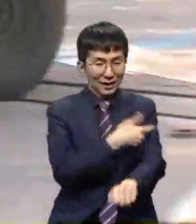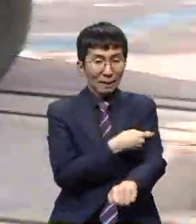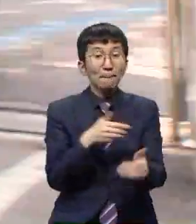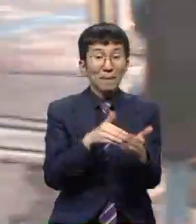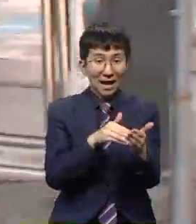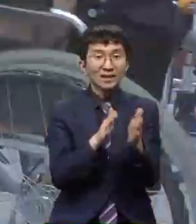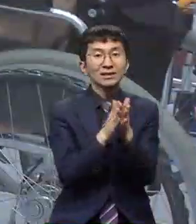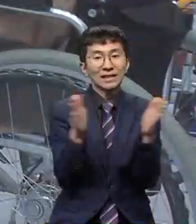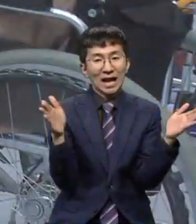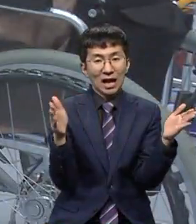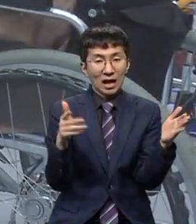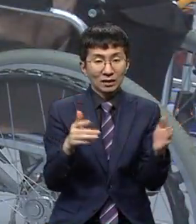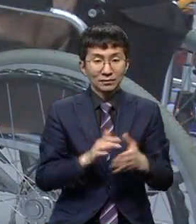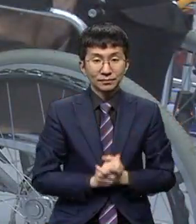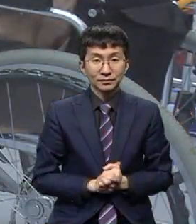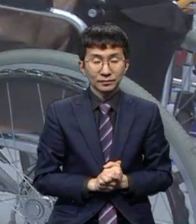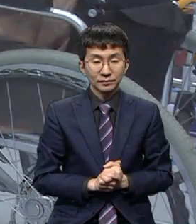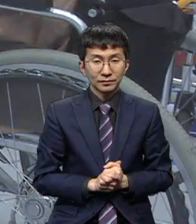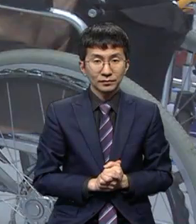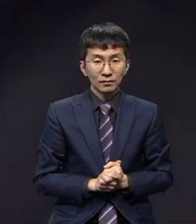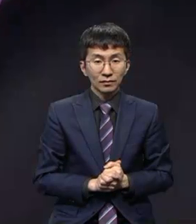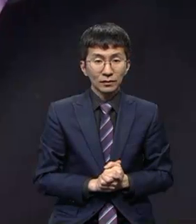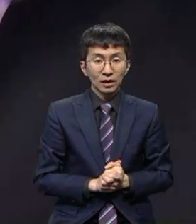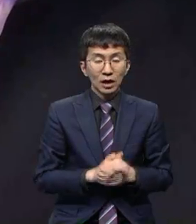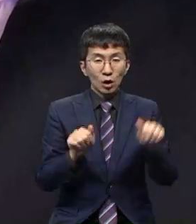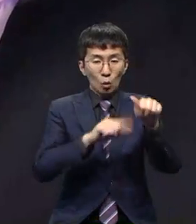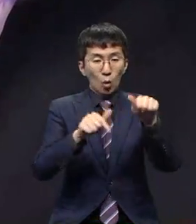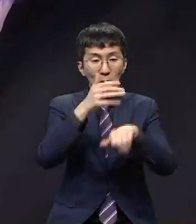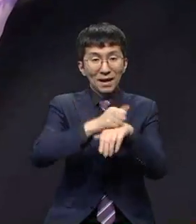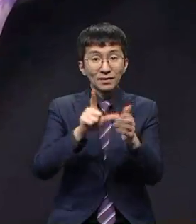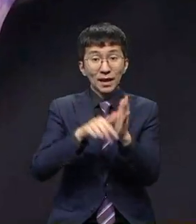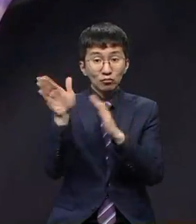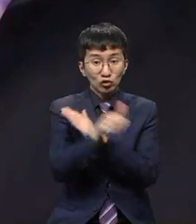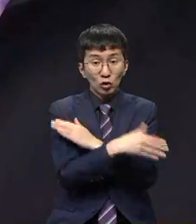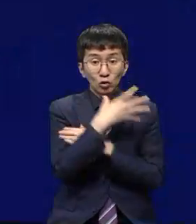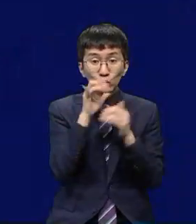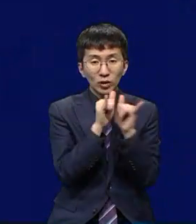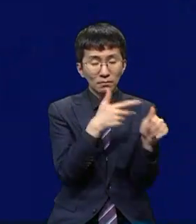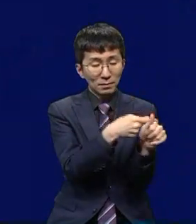다음 달 말부터는 고령층 접종이 확대됩니다.